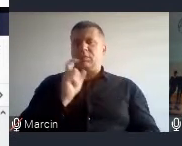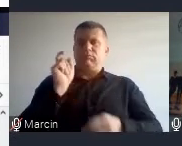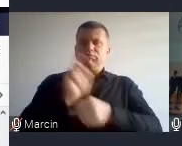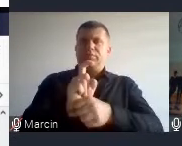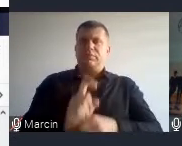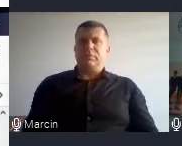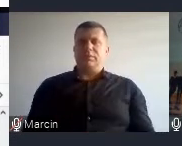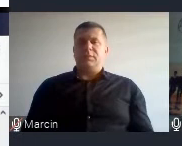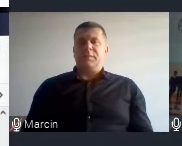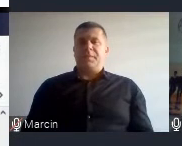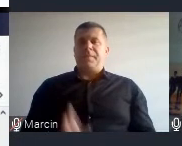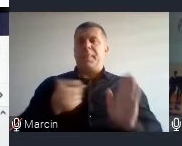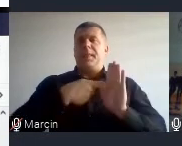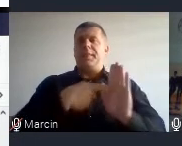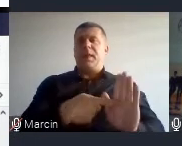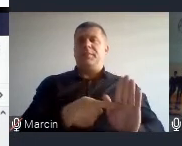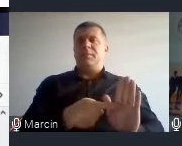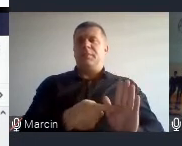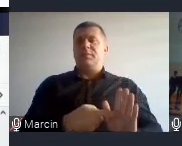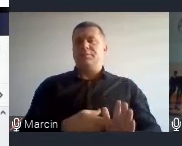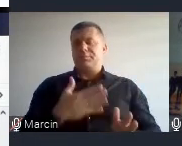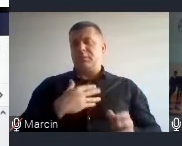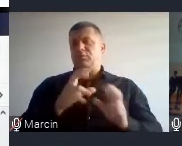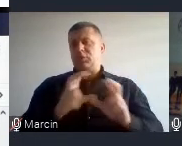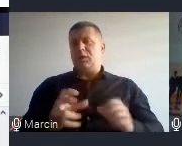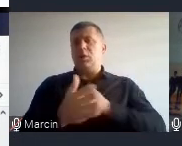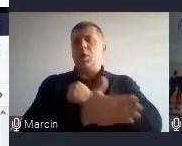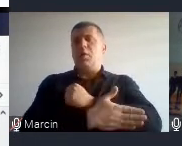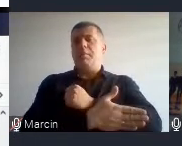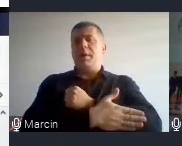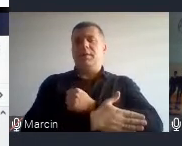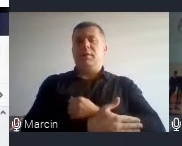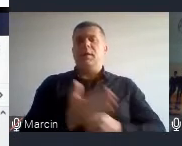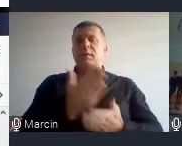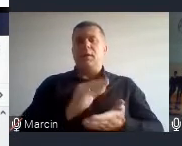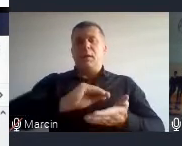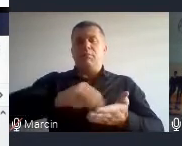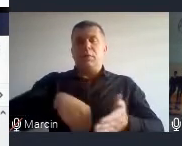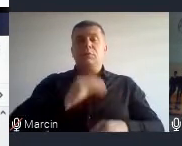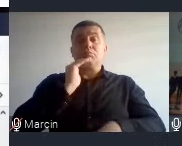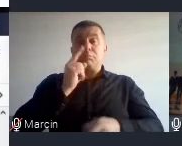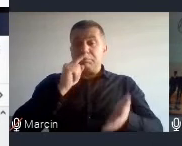A czyli taki termin względny termin zwykle oparty zwykle o podpisanie umowy z wykonawcą,